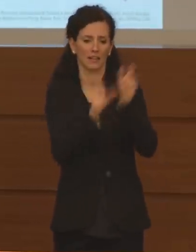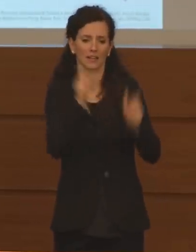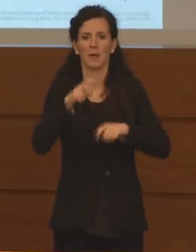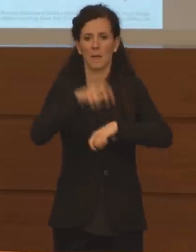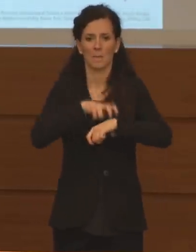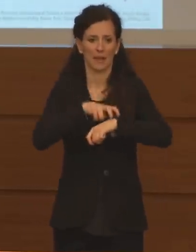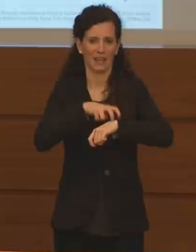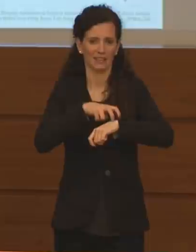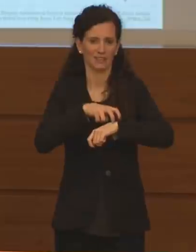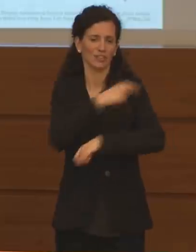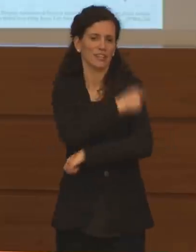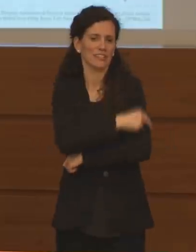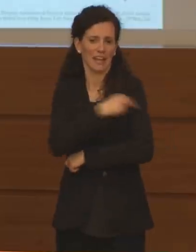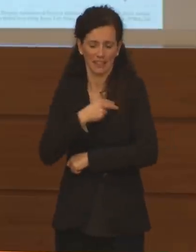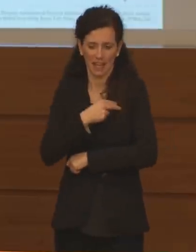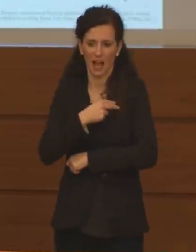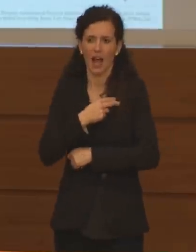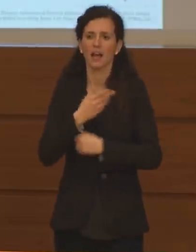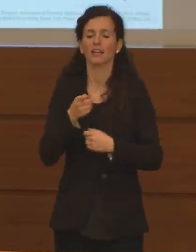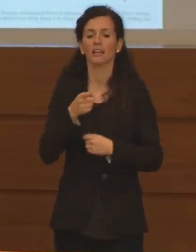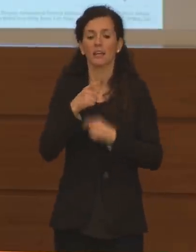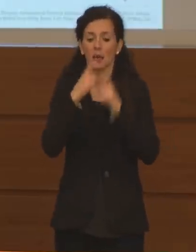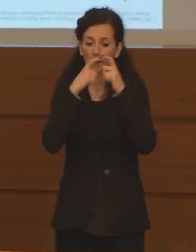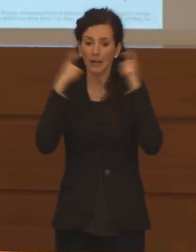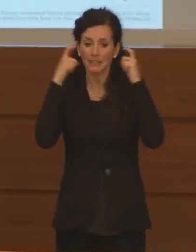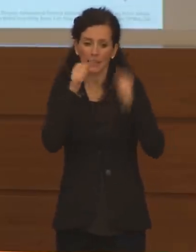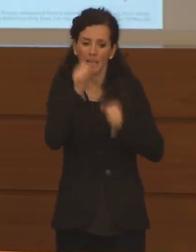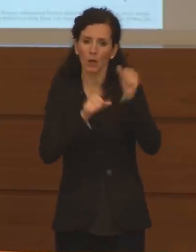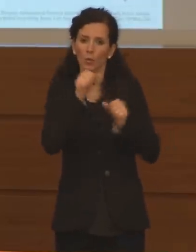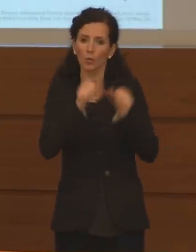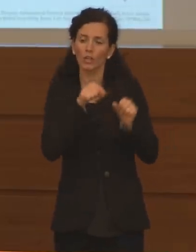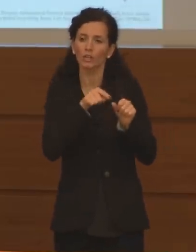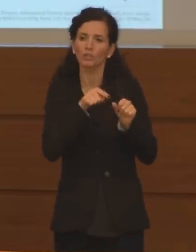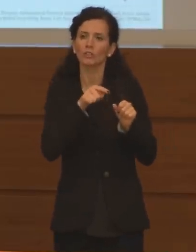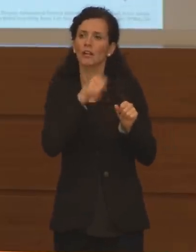chirurgiche non servono per proteggersi non tanto per proteggersi quanto per